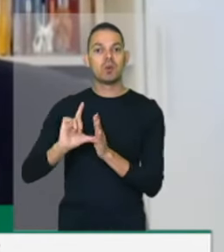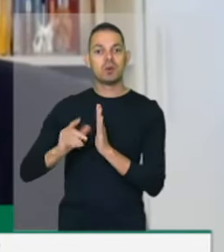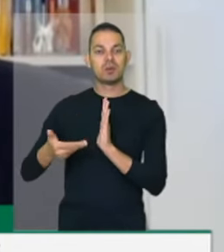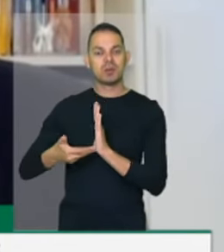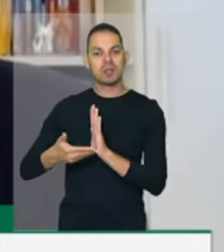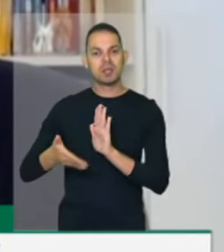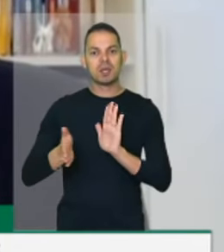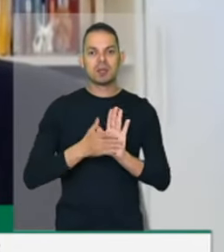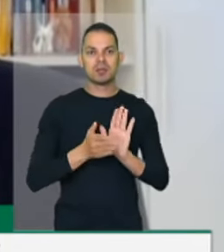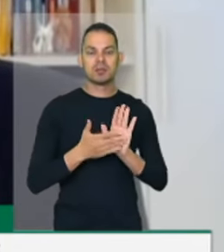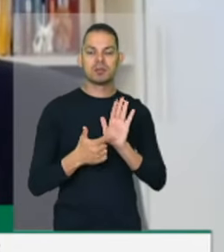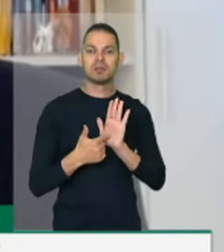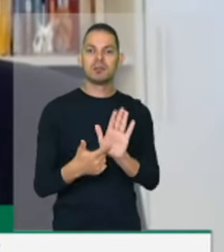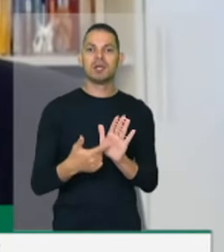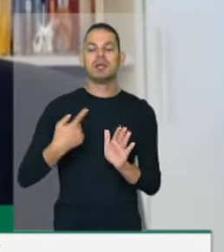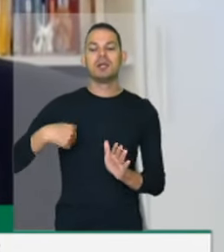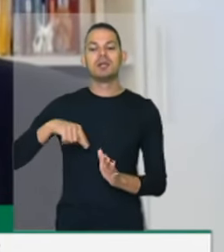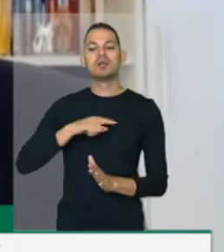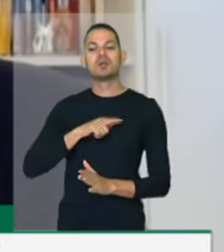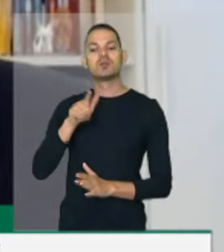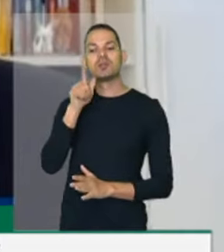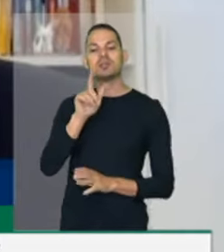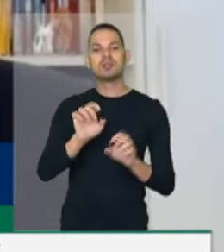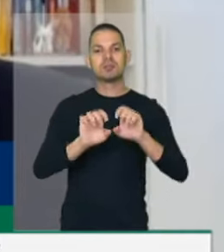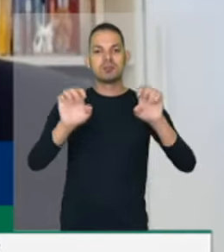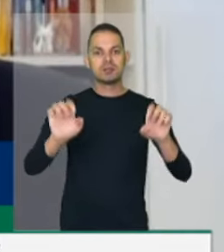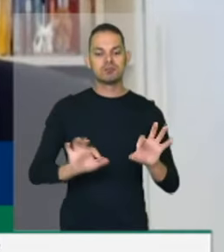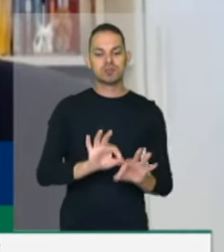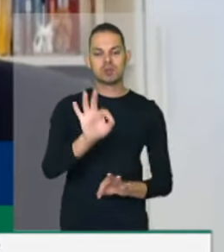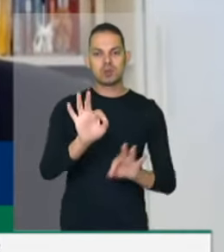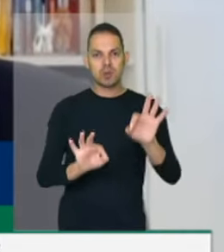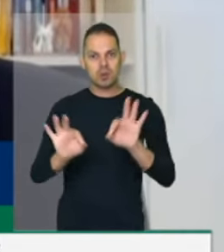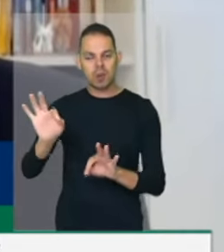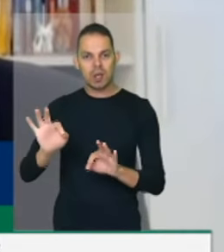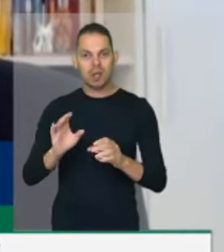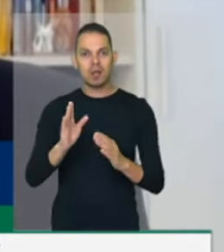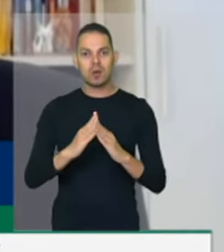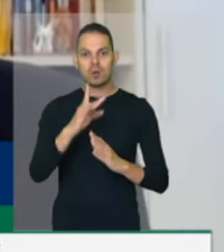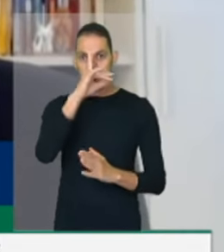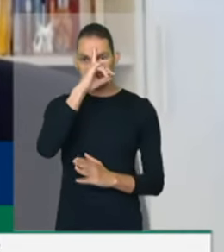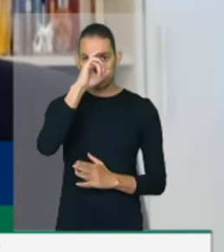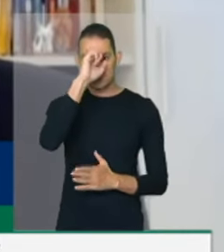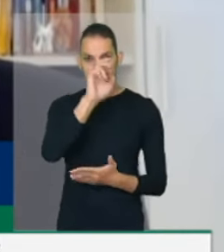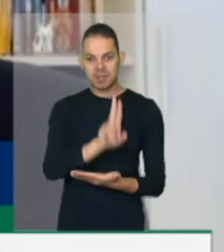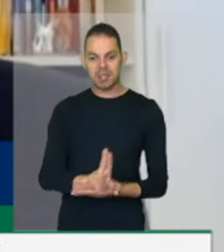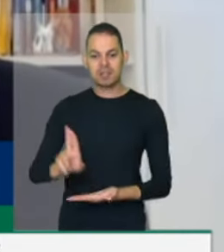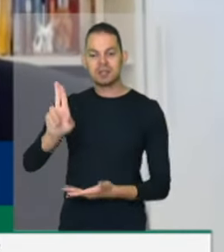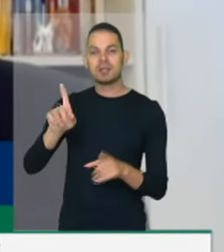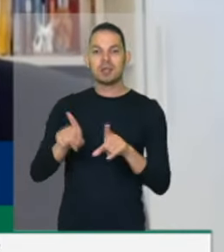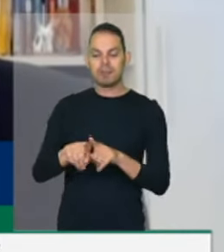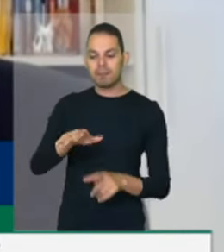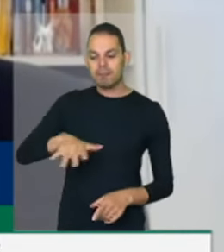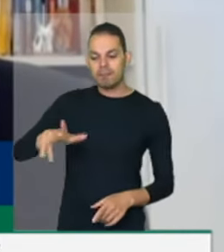MELHOR OS HOSPITAIS UNIVERSITÁRIOS E A INICIATIVA PRIVADA TAMBÉM PODE CUMPRIR ESSA TAREFA. LOGICAMENTE QUE NÓS QUEREMOS AQUI DISCUTIR O FINANCIAMENTO DA SAÚDE PÚ